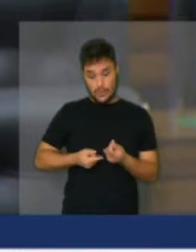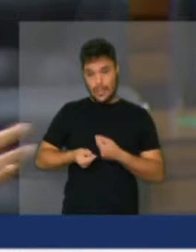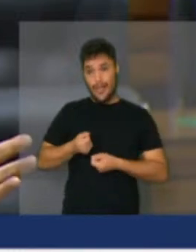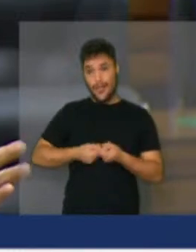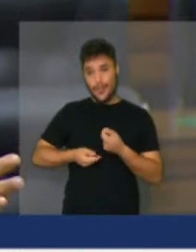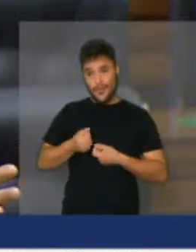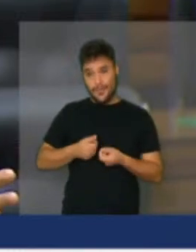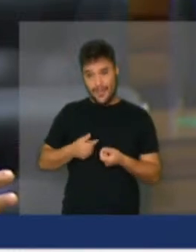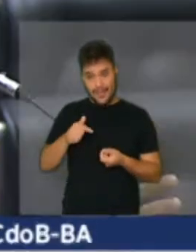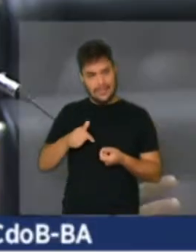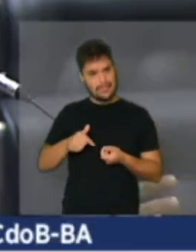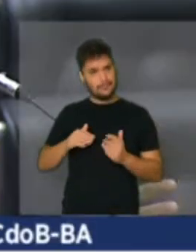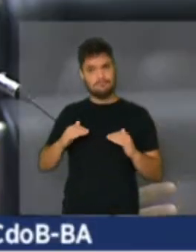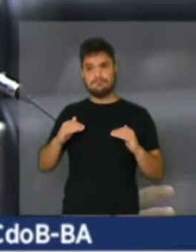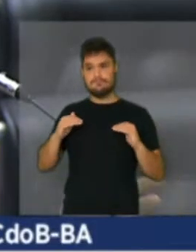MINISTRO MANTÉM CONTA LÁ